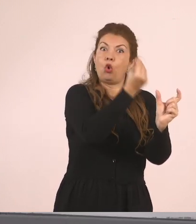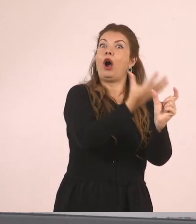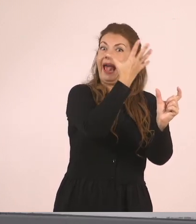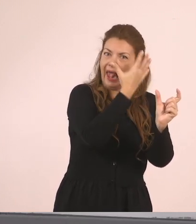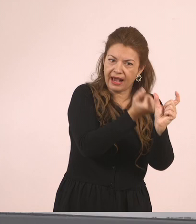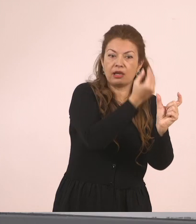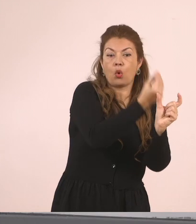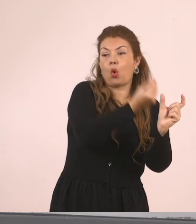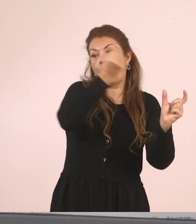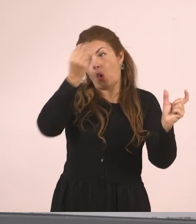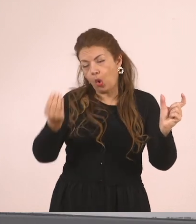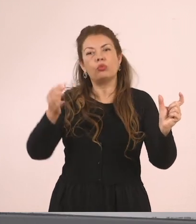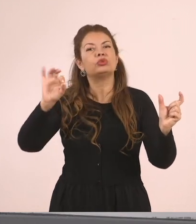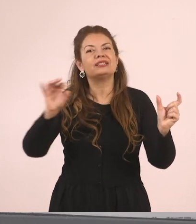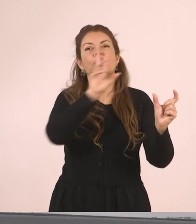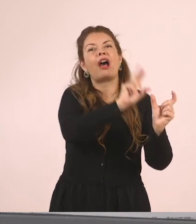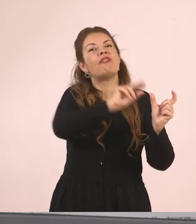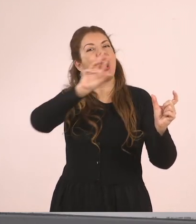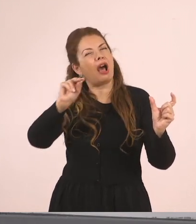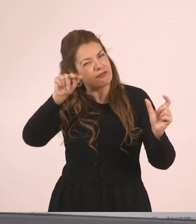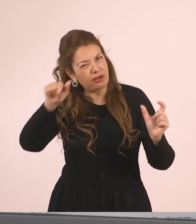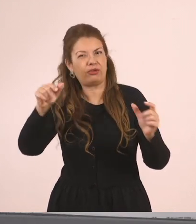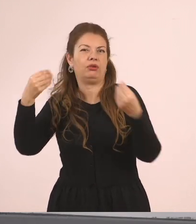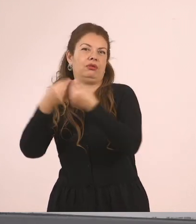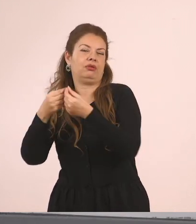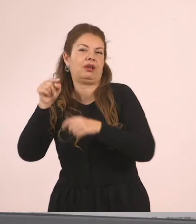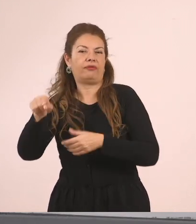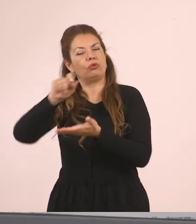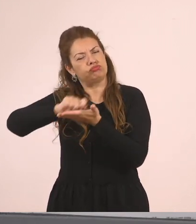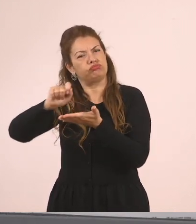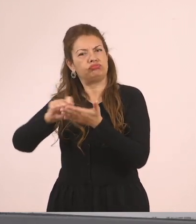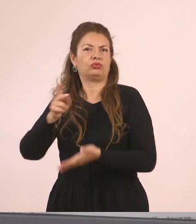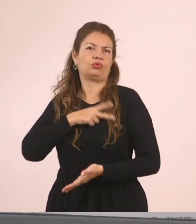Μμμ, -ώνω. Και κατευθείαν πάει το μυαλό μου και βάζω ω.